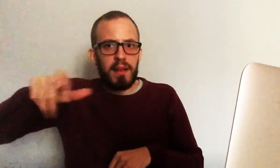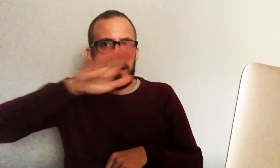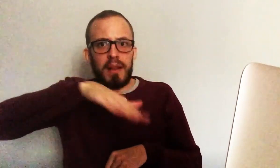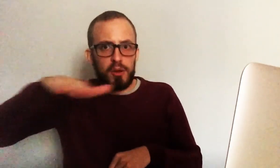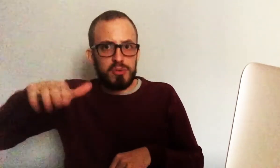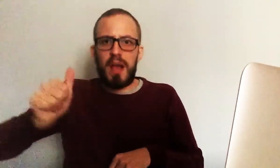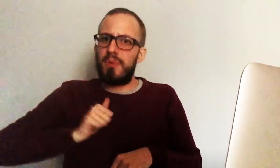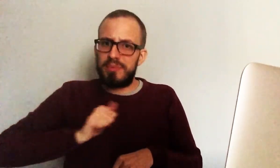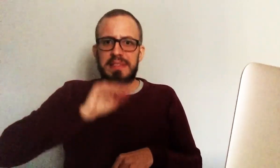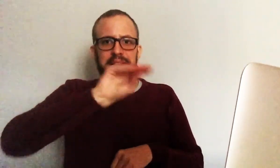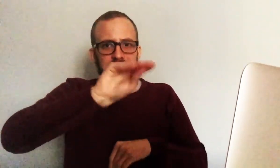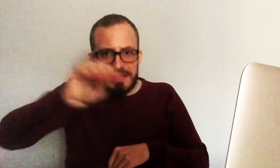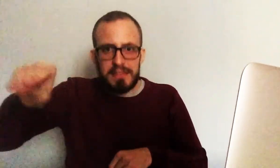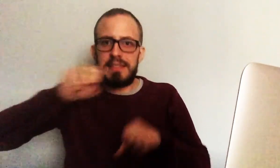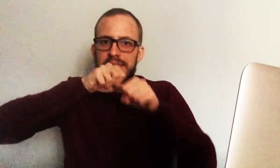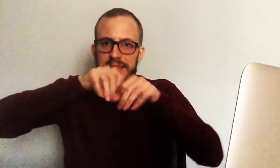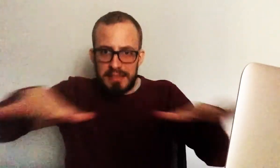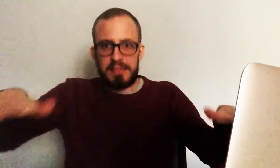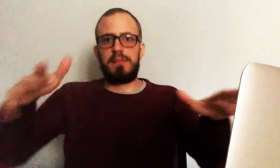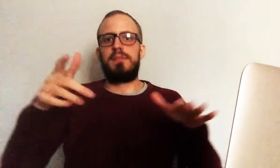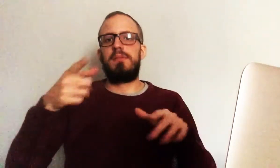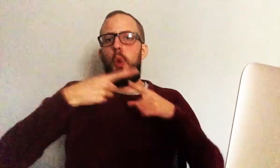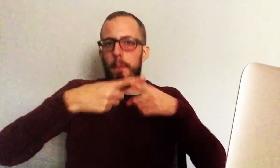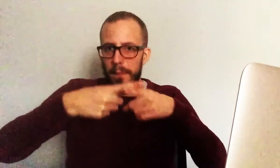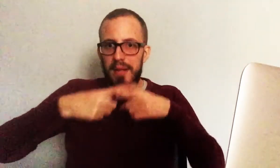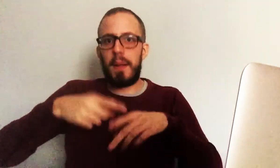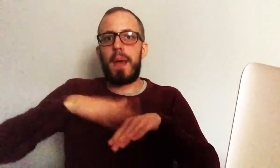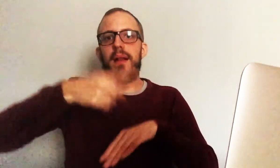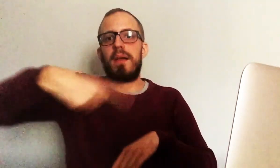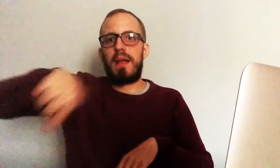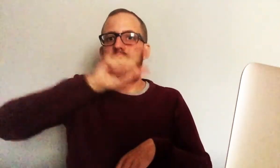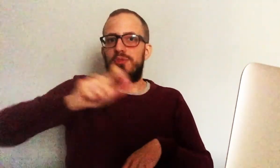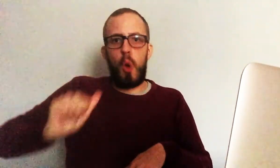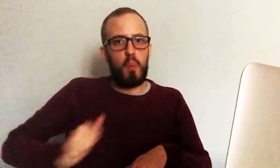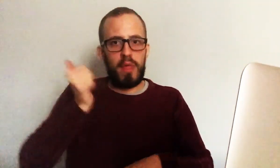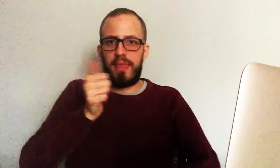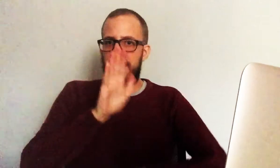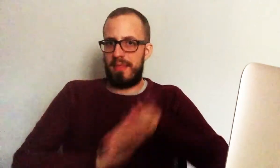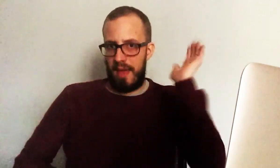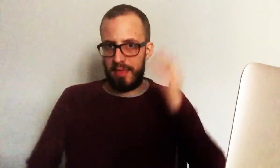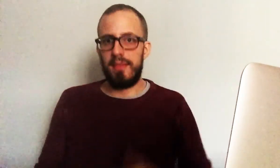niñxs que puedan participar, animadles a apuntarse y tener la oportunidad de ir al campamento.